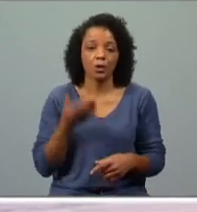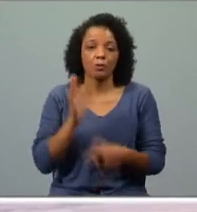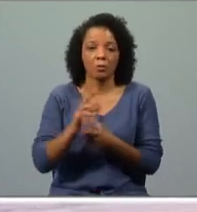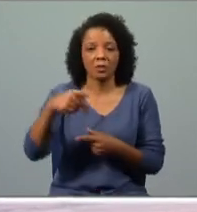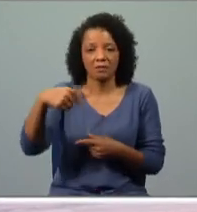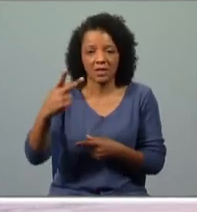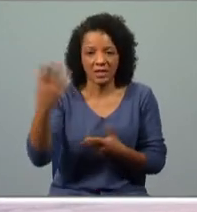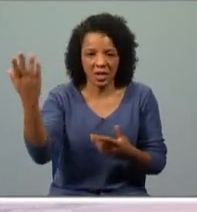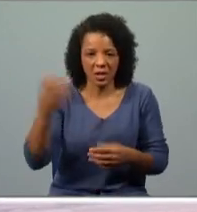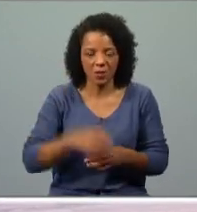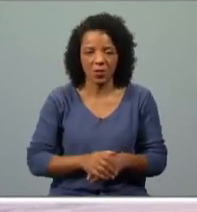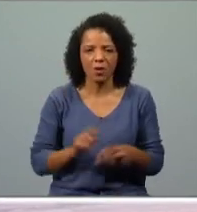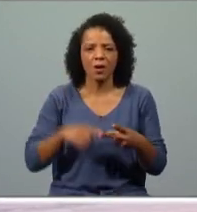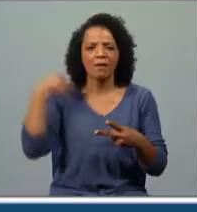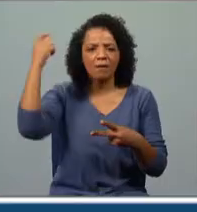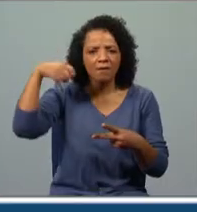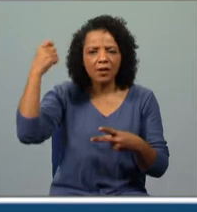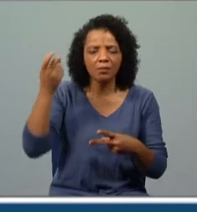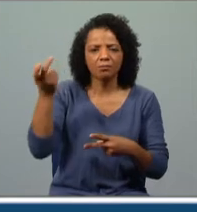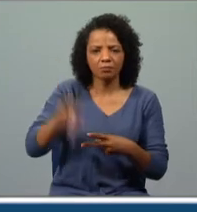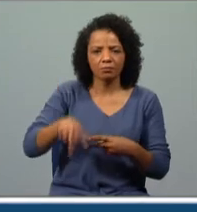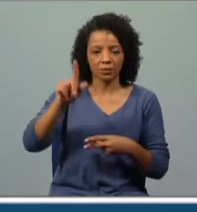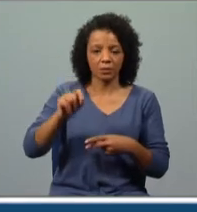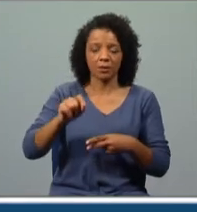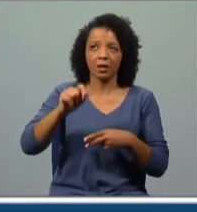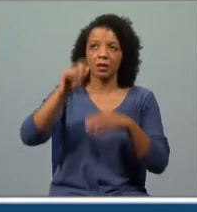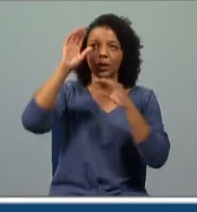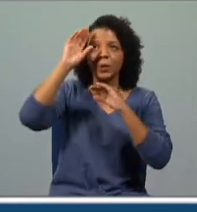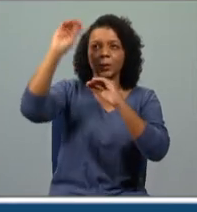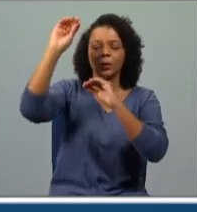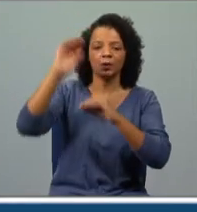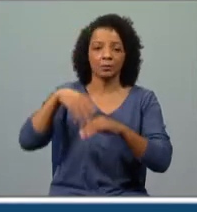televisão aqui um filme que se passa também no espaço e onde se vive grandes 電視在這裡發生的電影也在太空和大的地方